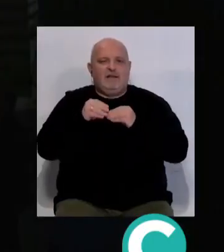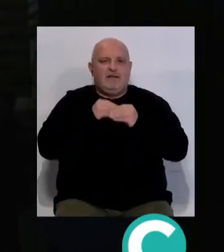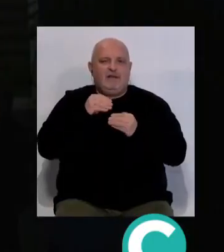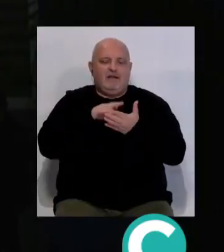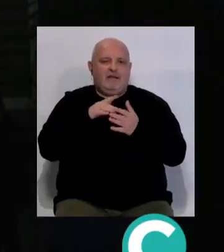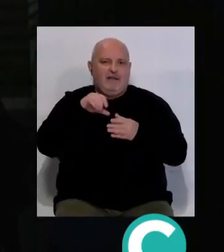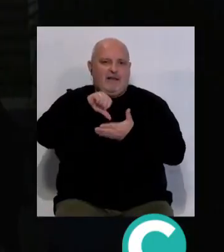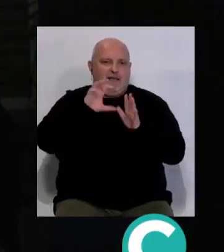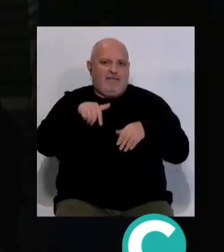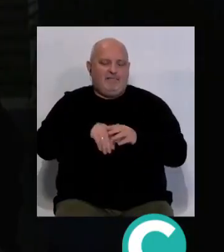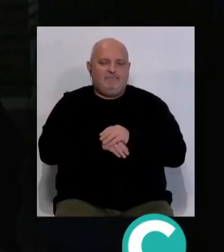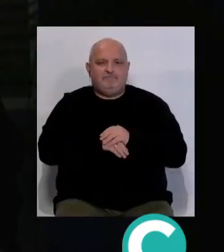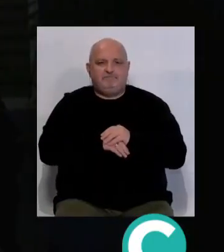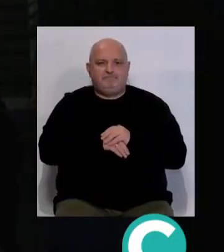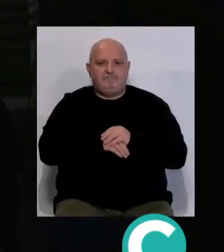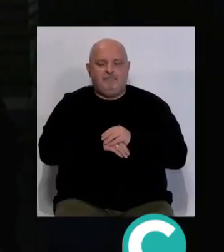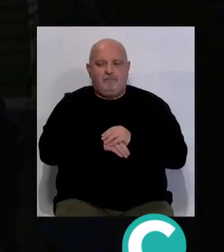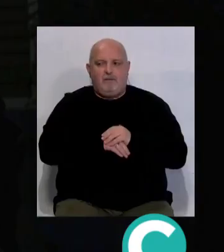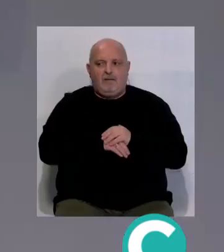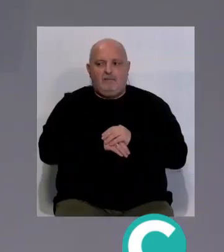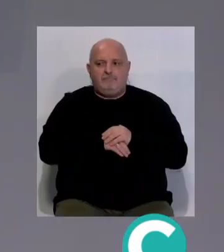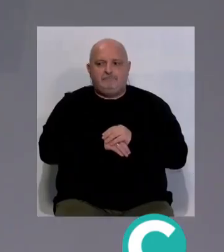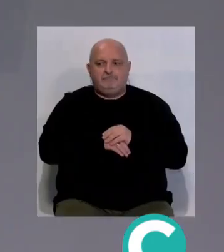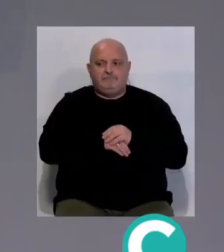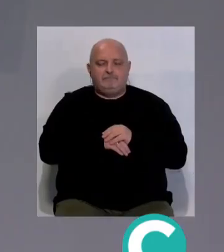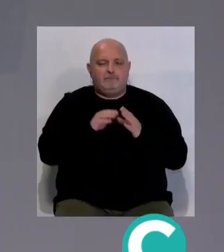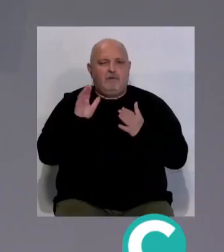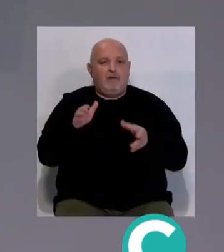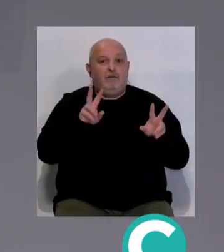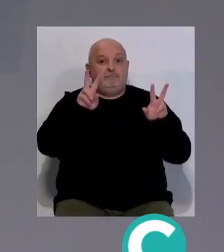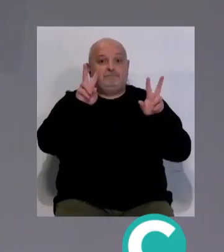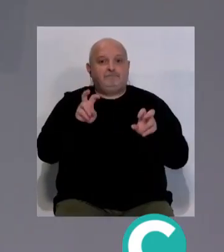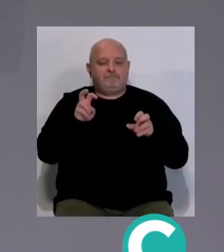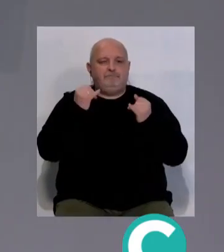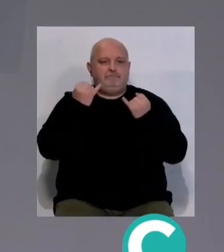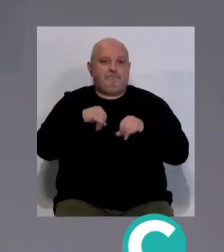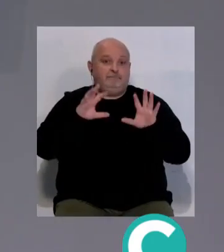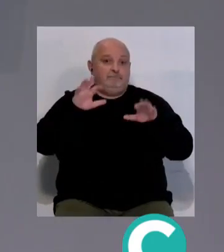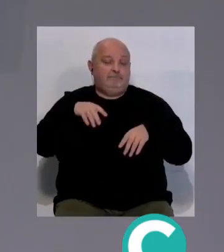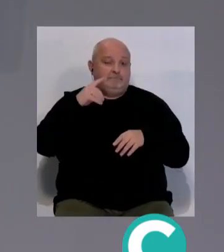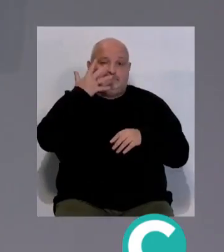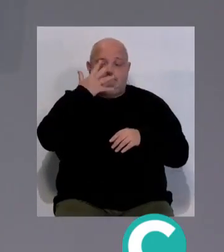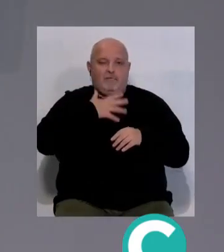capital gaditana y Hablamos ahora de la fiesta grande de Cádiz oreca prevé una ocupación del